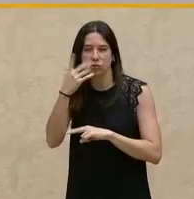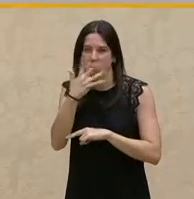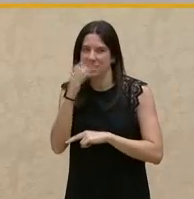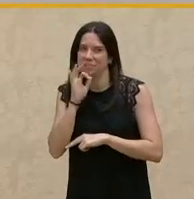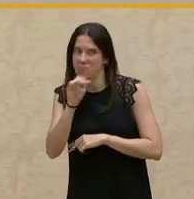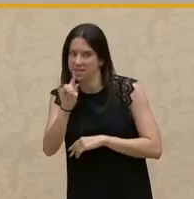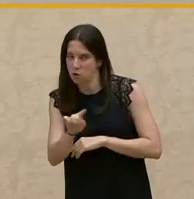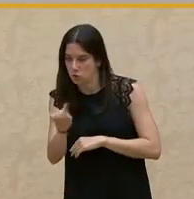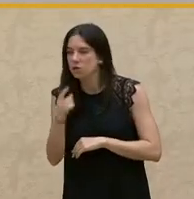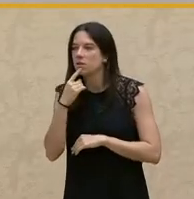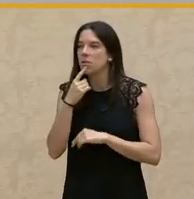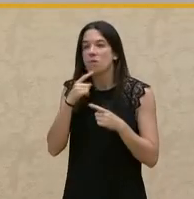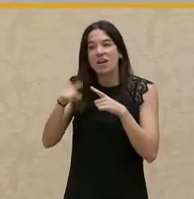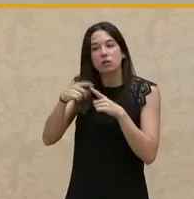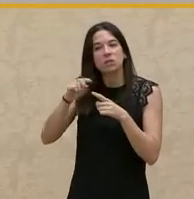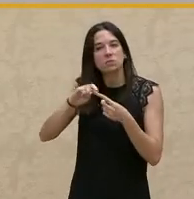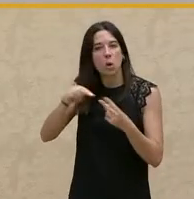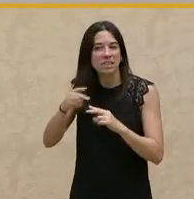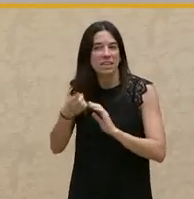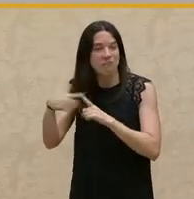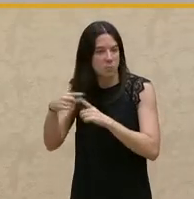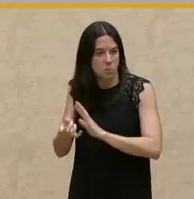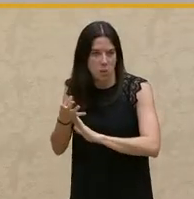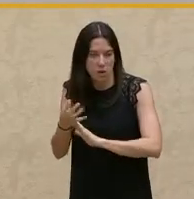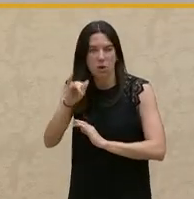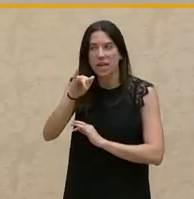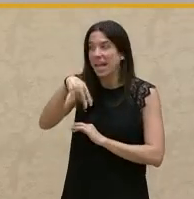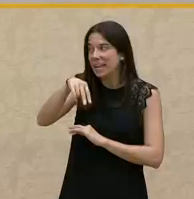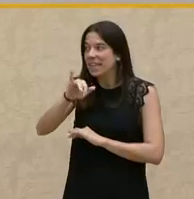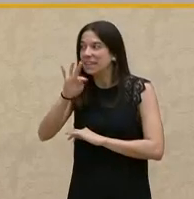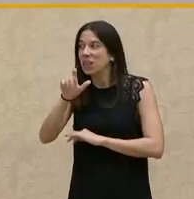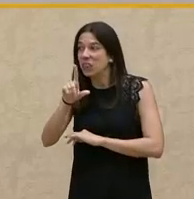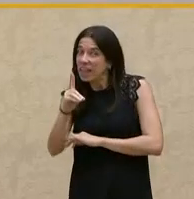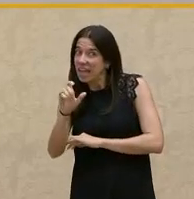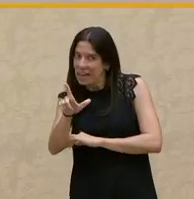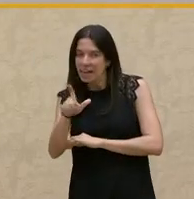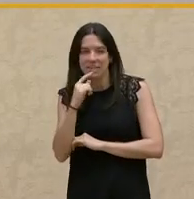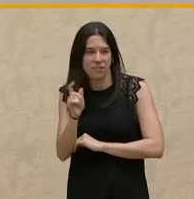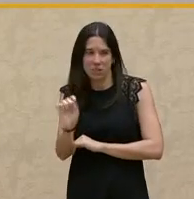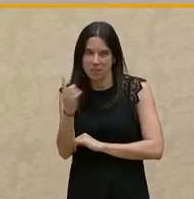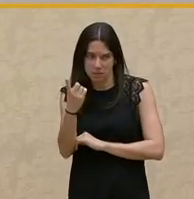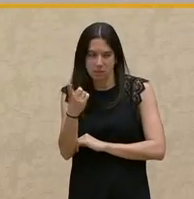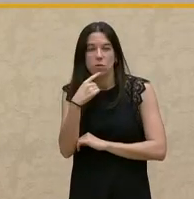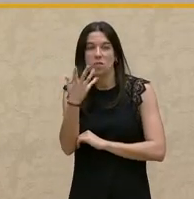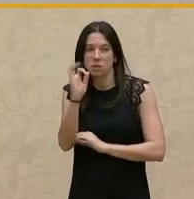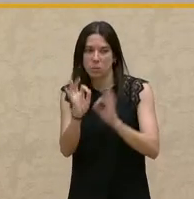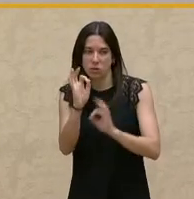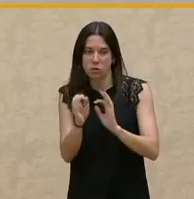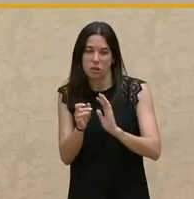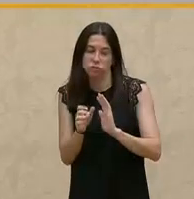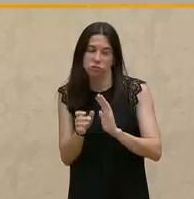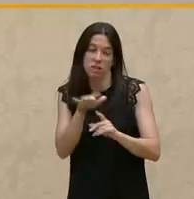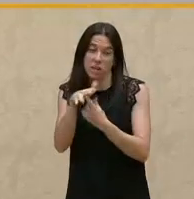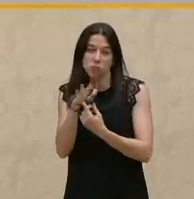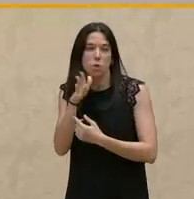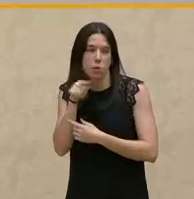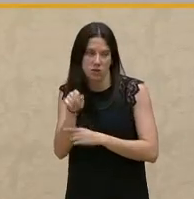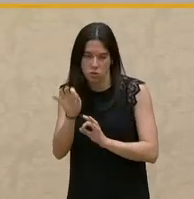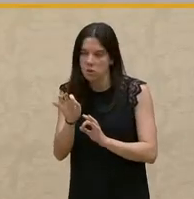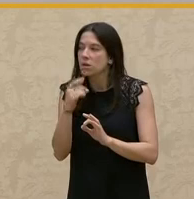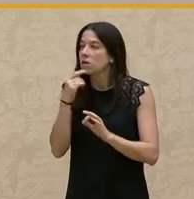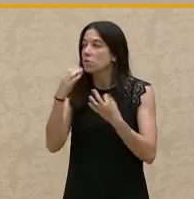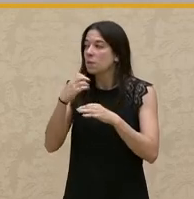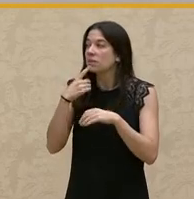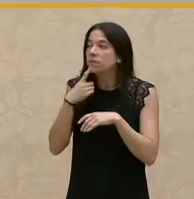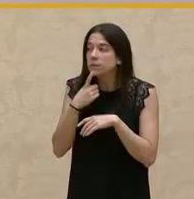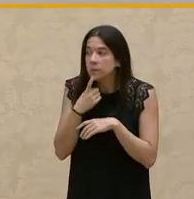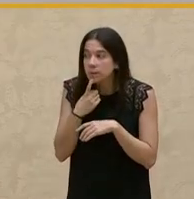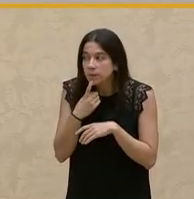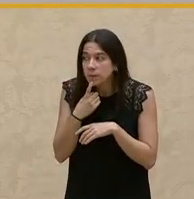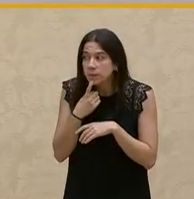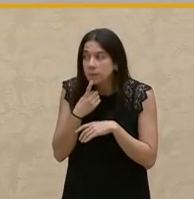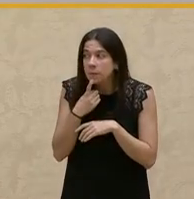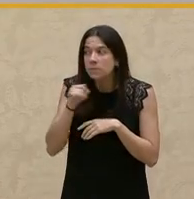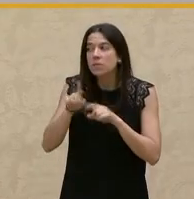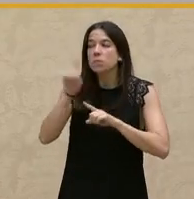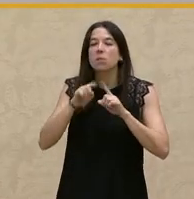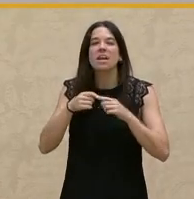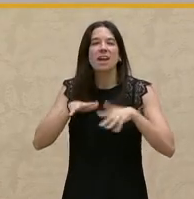provocarlo siendo el más común el NIIPBL. Alteraciones gastroesofágicas en la mayoría